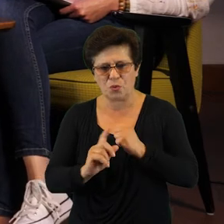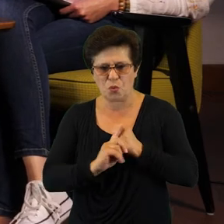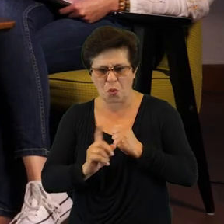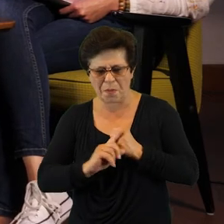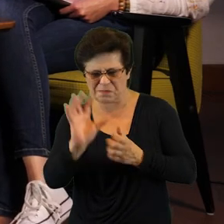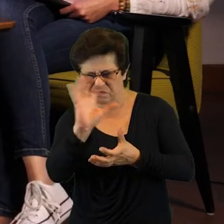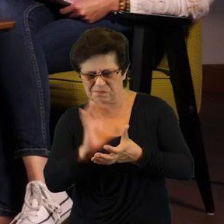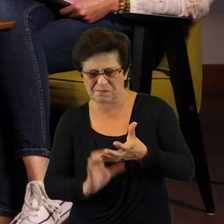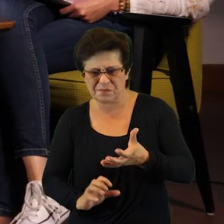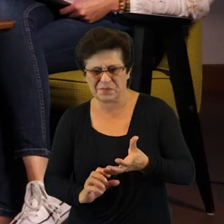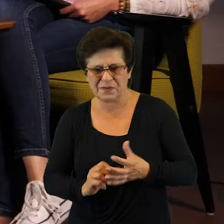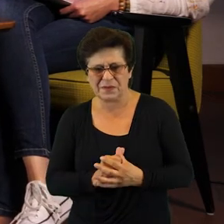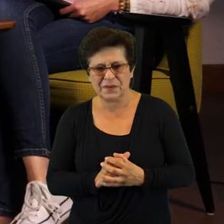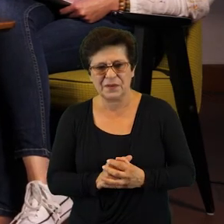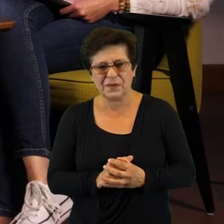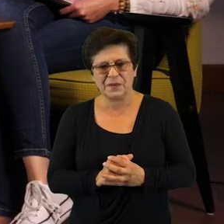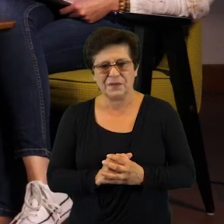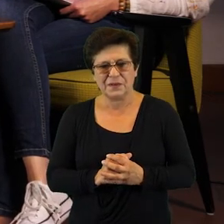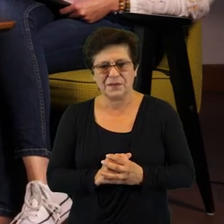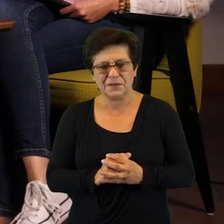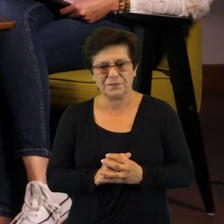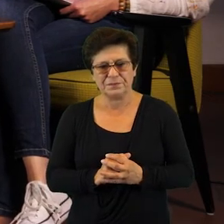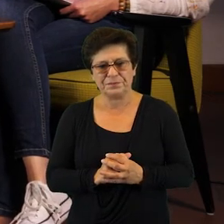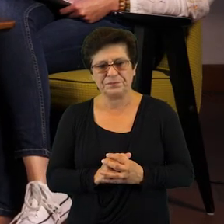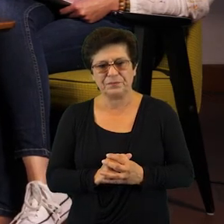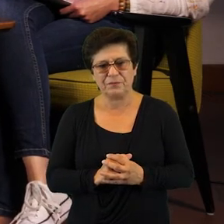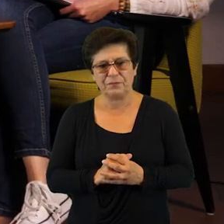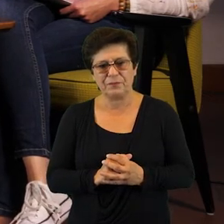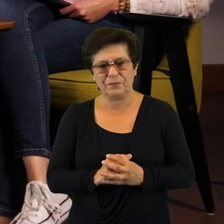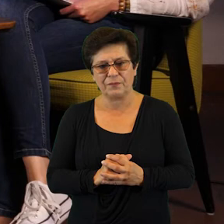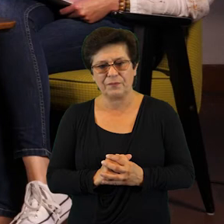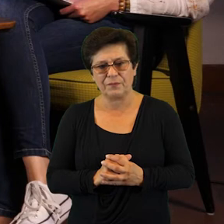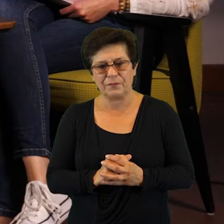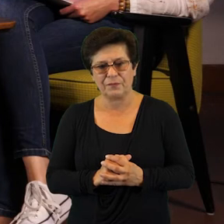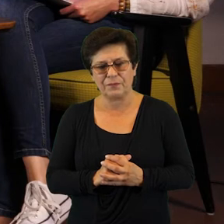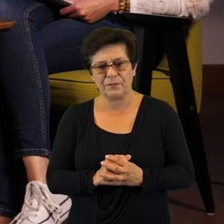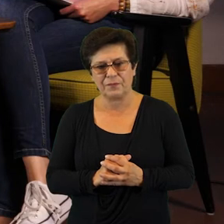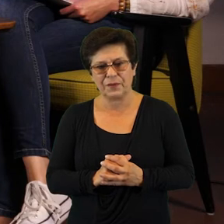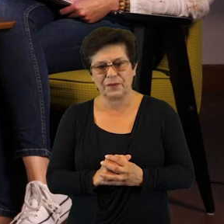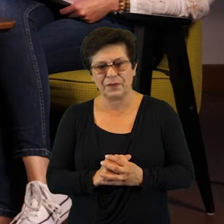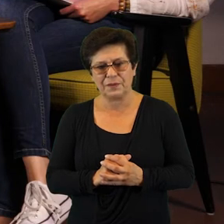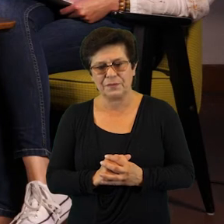A tam akurat przebywał Roman Brandstaetter, którego "Zmowa eunuchów" jeszcze się nie ukazała, ale już była pisana.